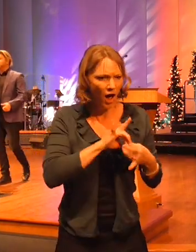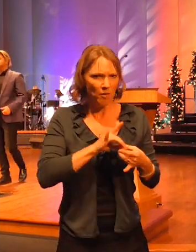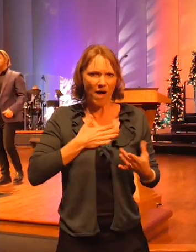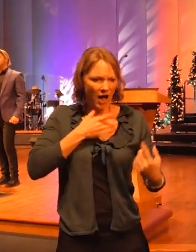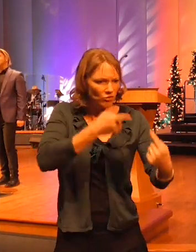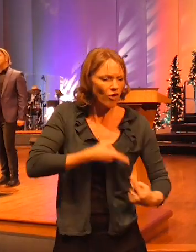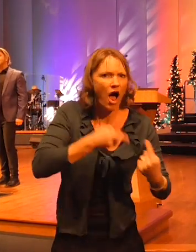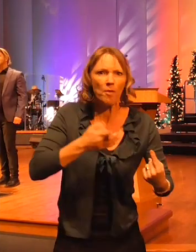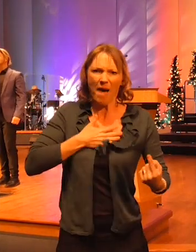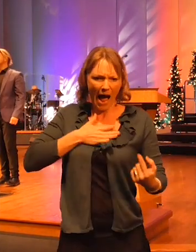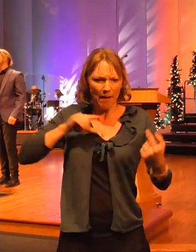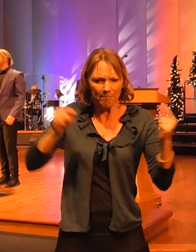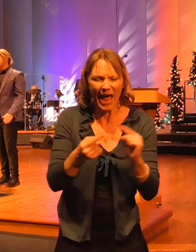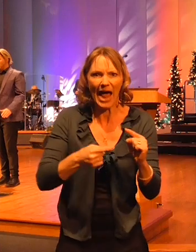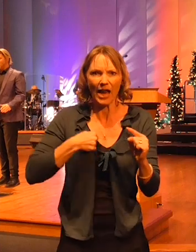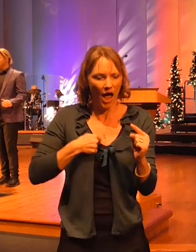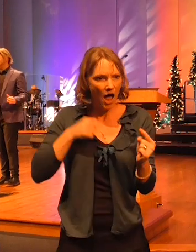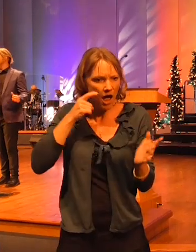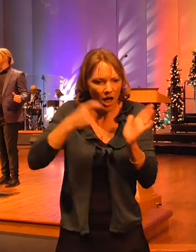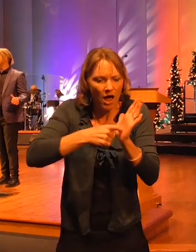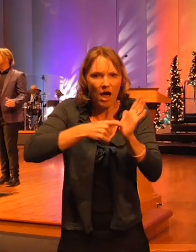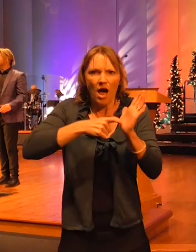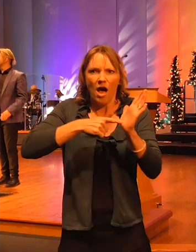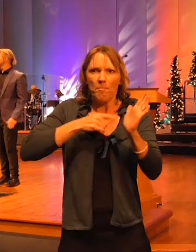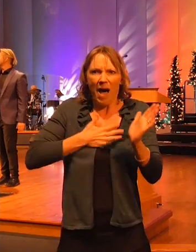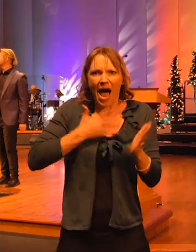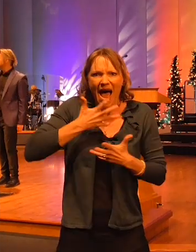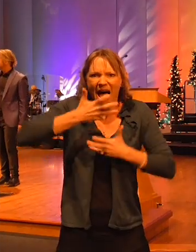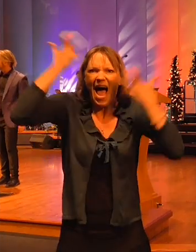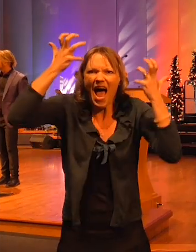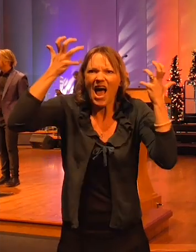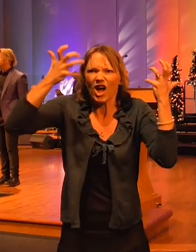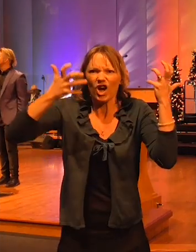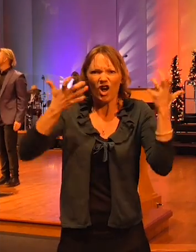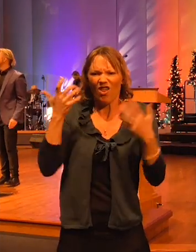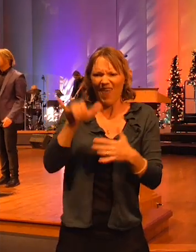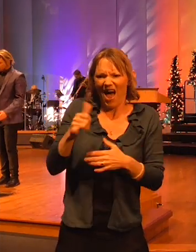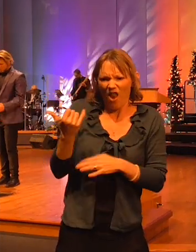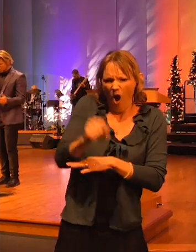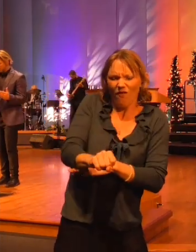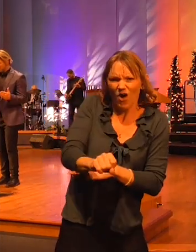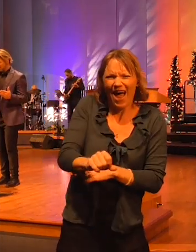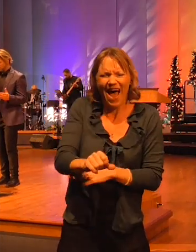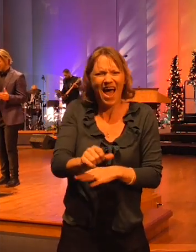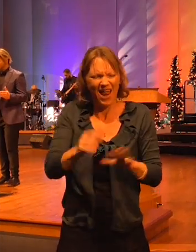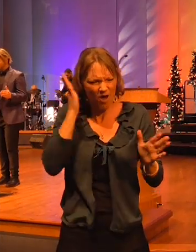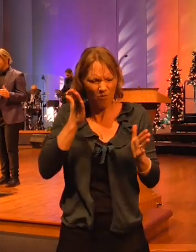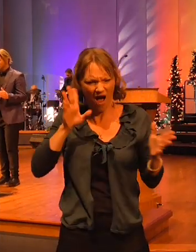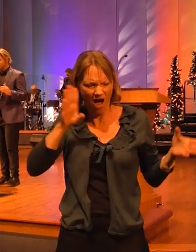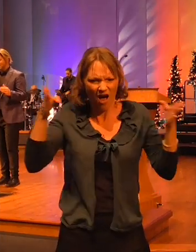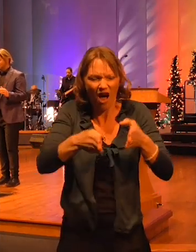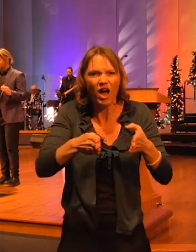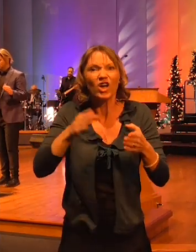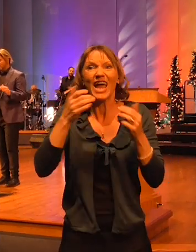dolor, soy Dios en la ira de la anulación, puedes intentar conocerme, no hay ningún lugar donde